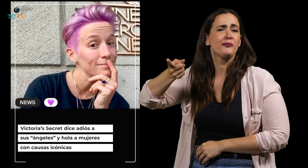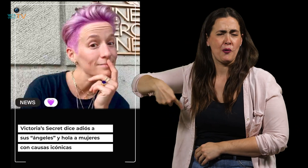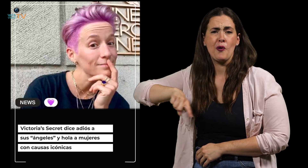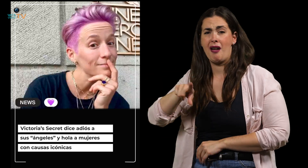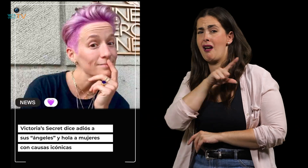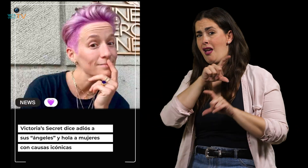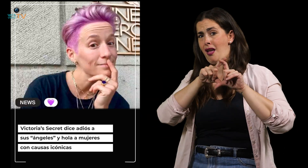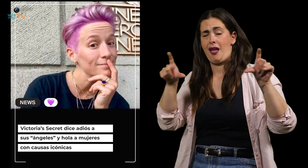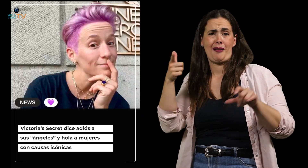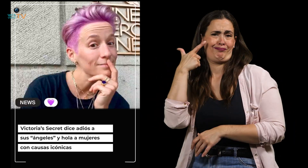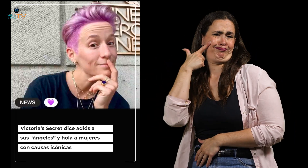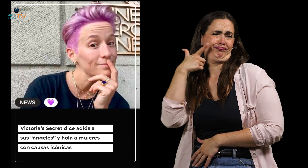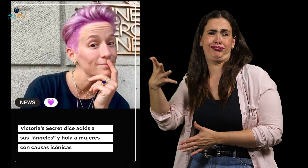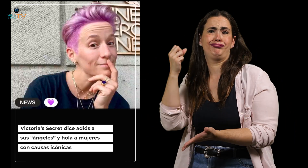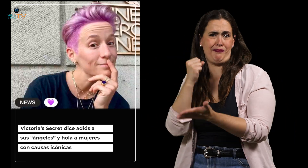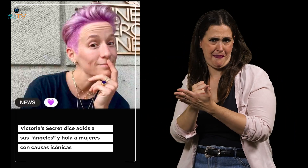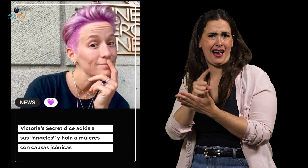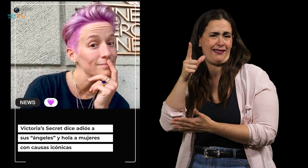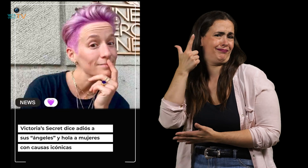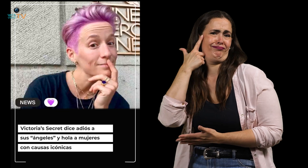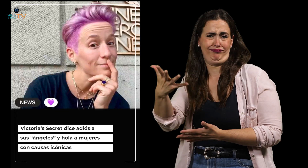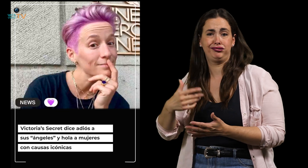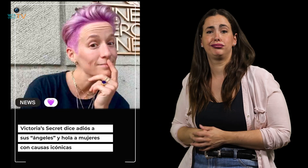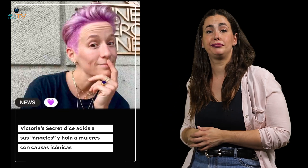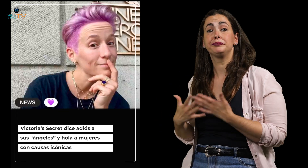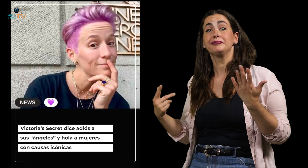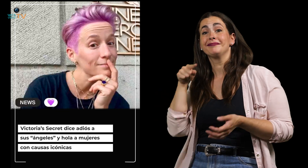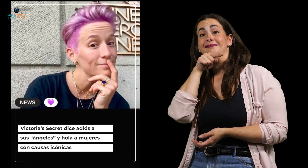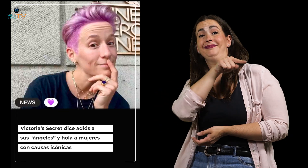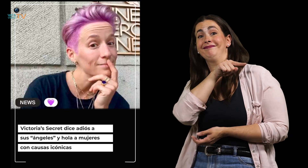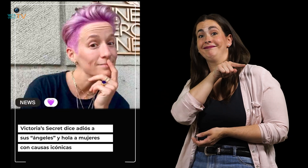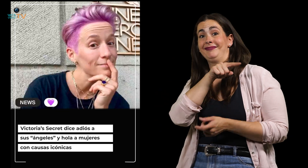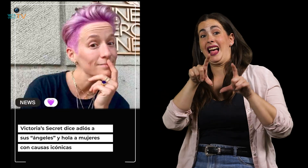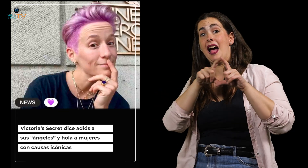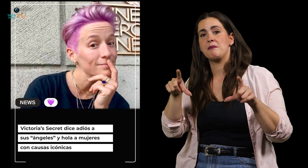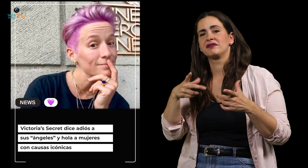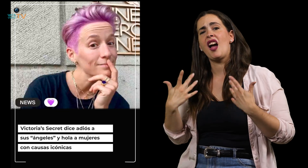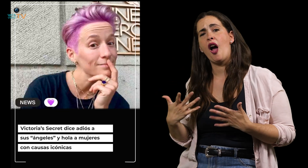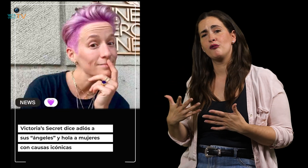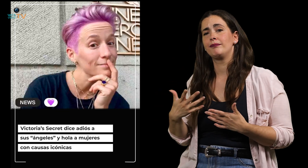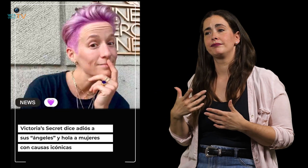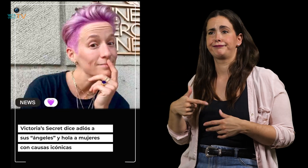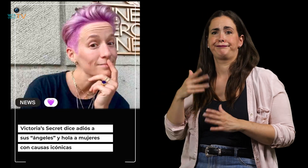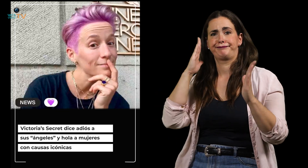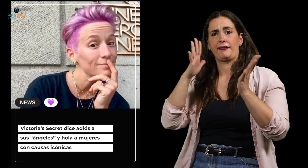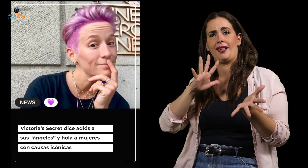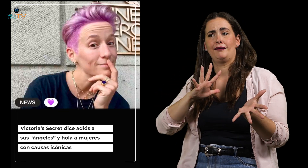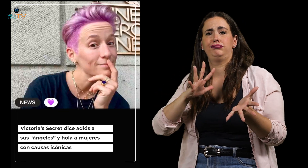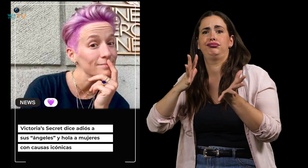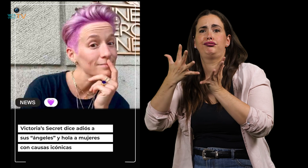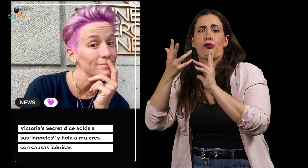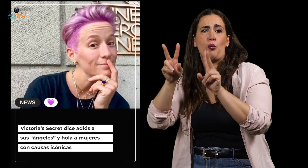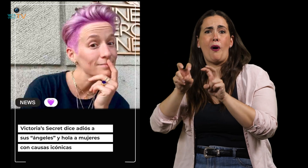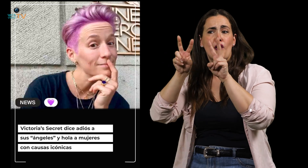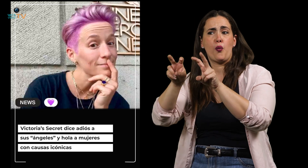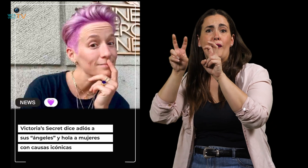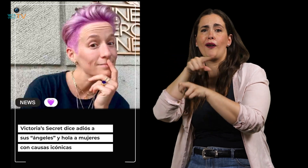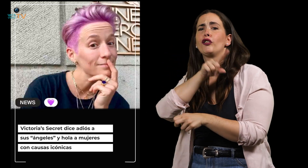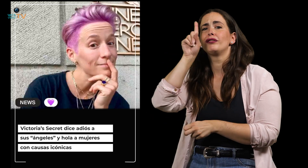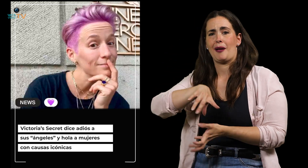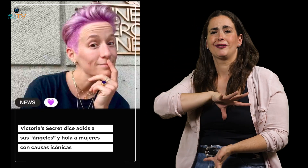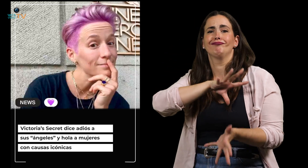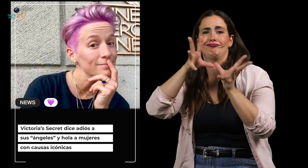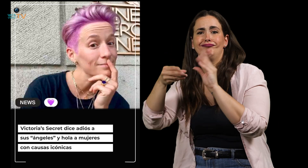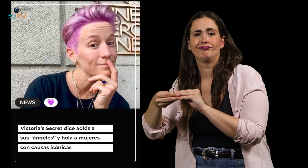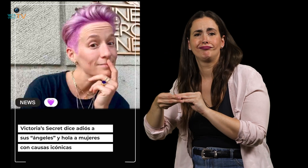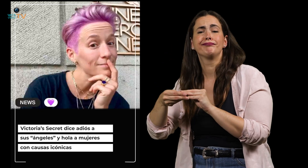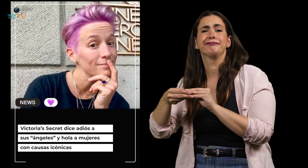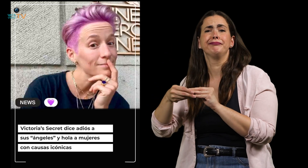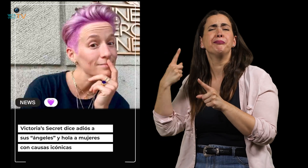y productos de belleza, ha decidido adaptarse a los nuevos tiempos.